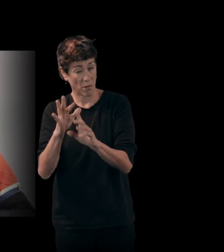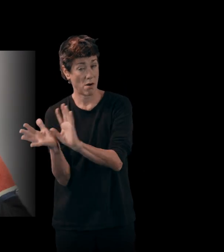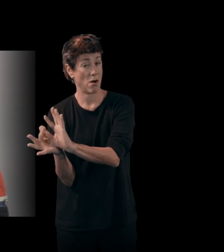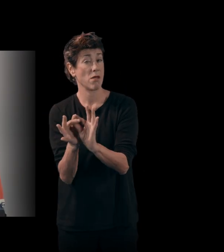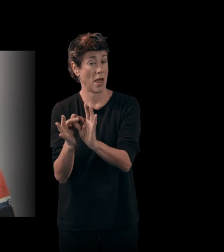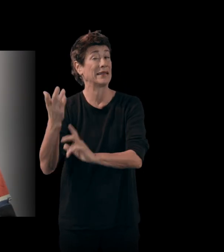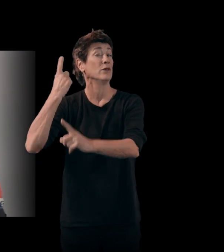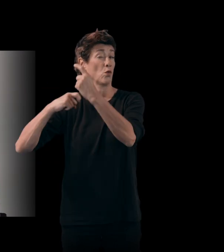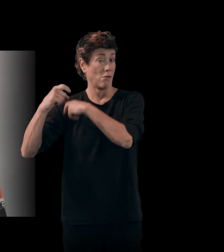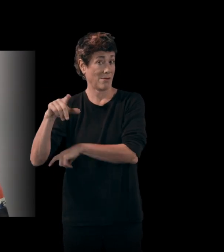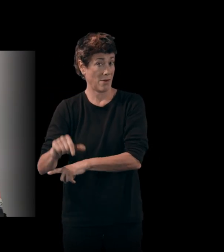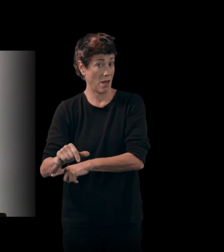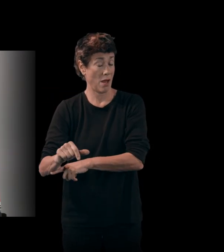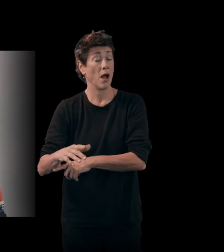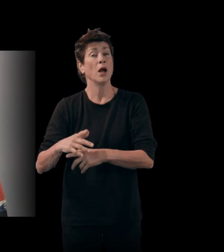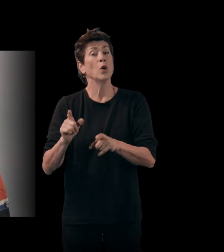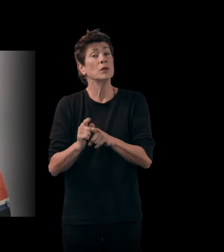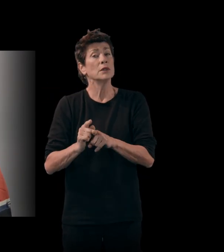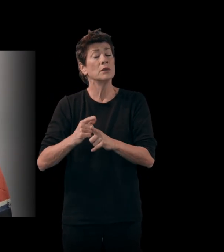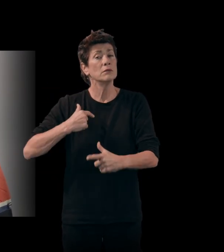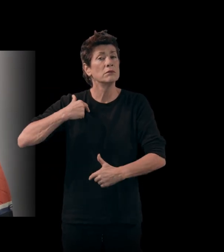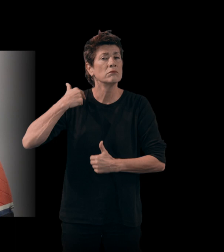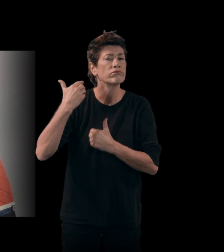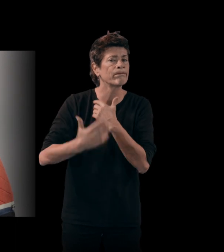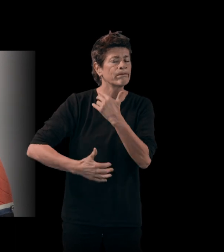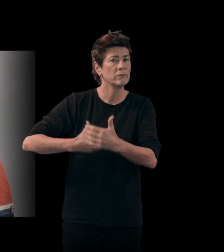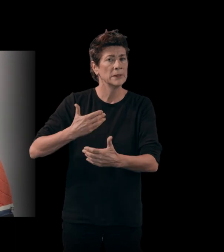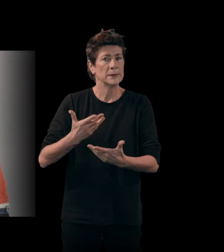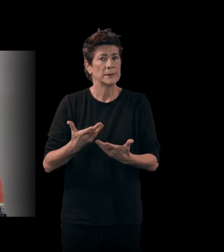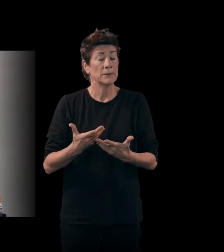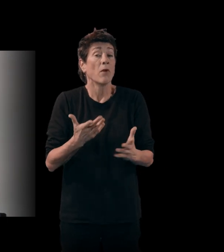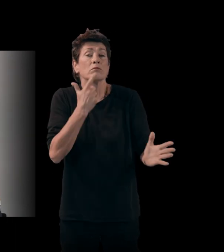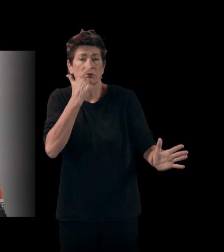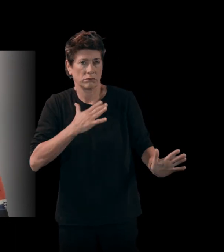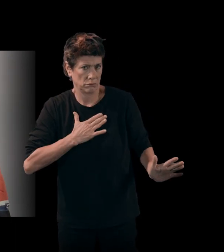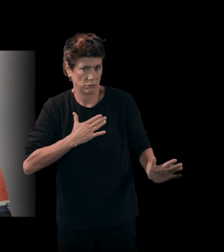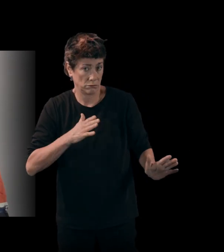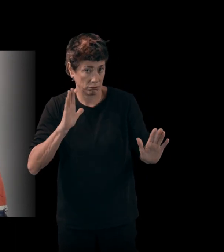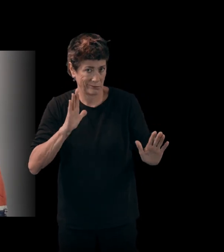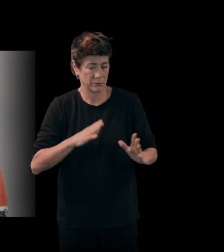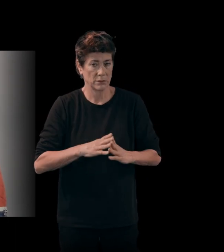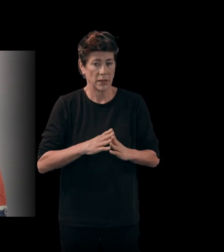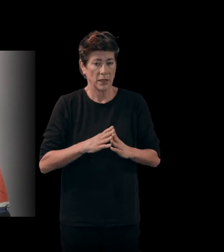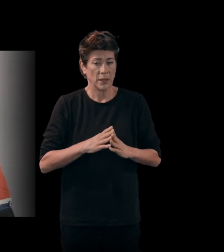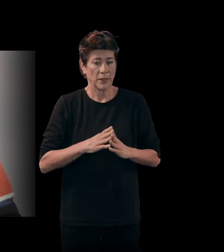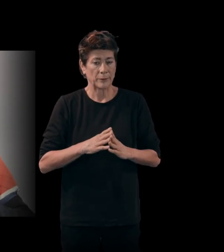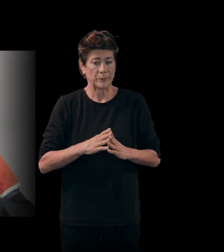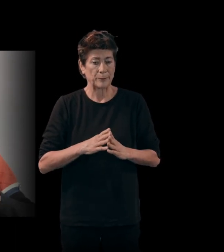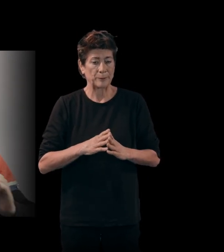Et plus on avance dans le temps, plus la question de savoir "est-ce